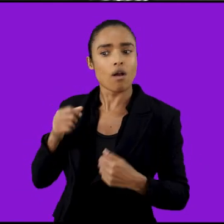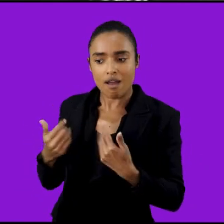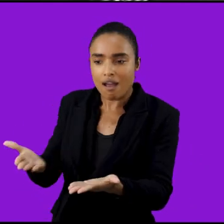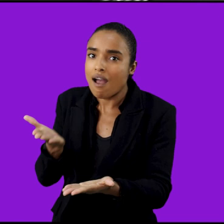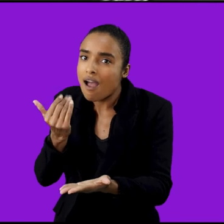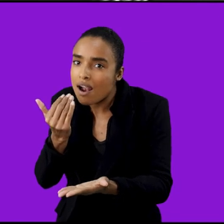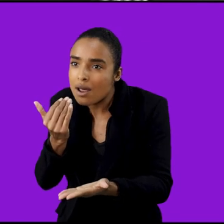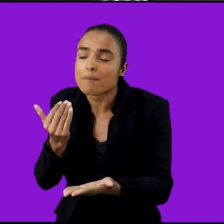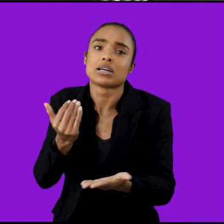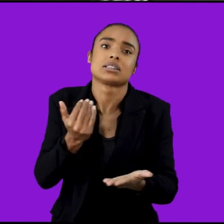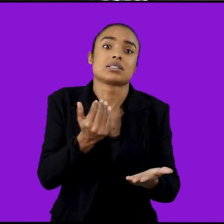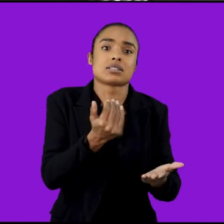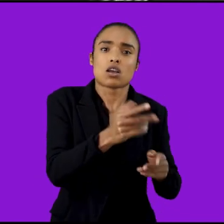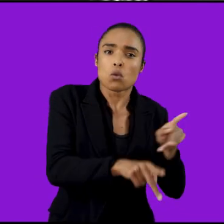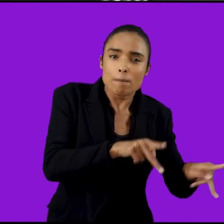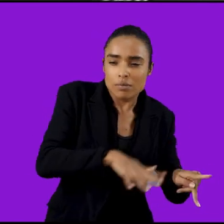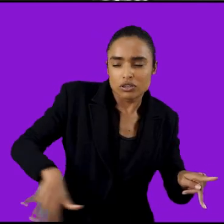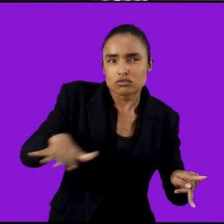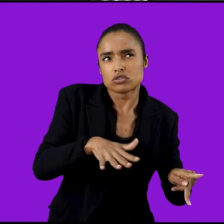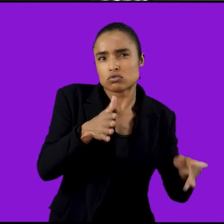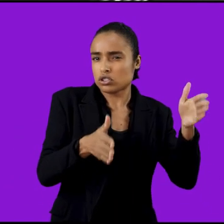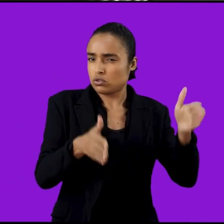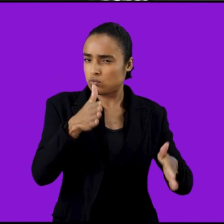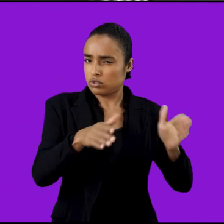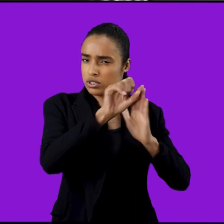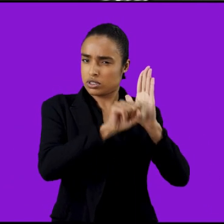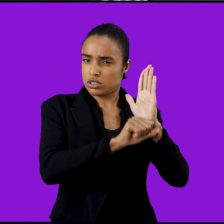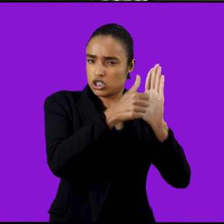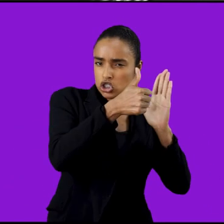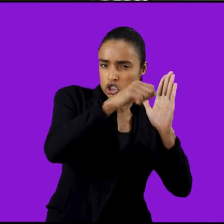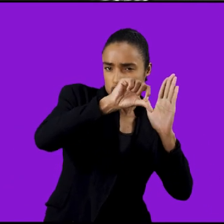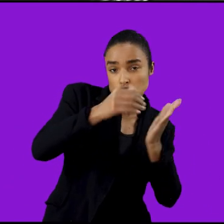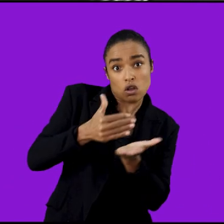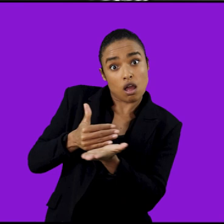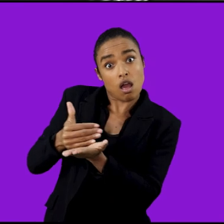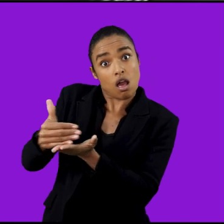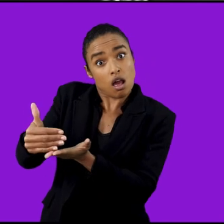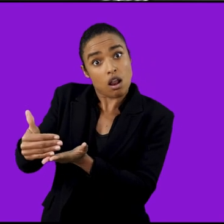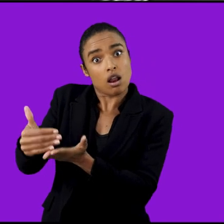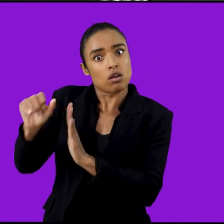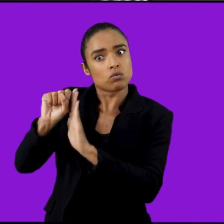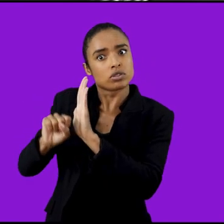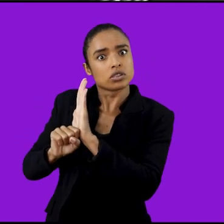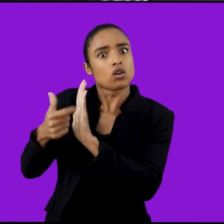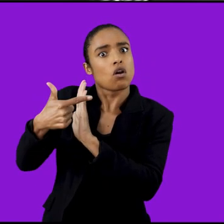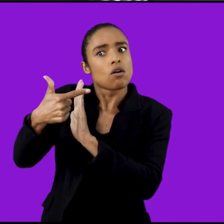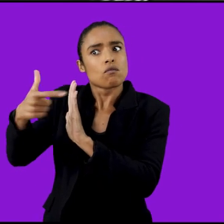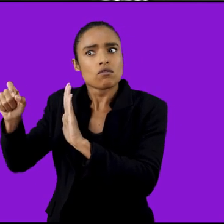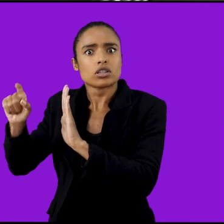dos pobres. Entre a segunda metade do século 19 e o início do século 20. As feiras livres